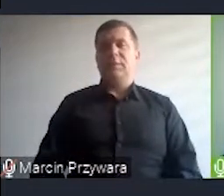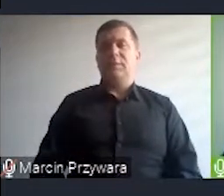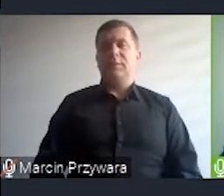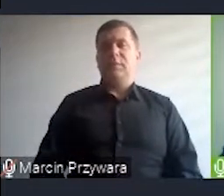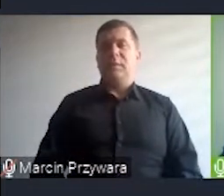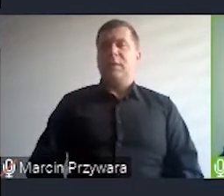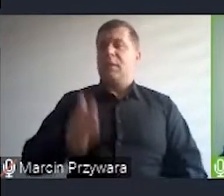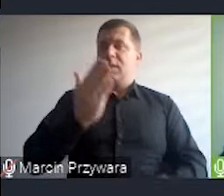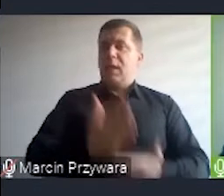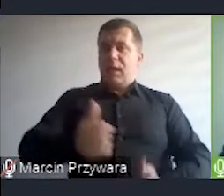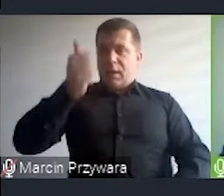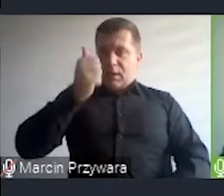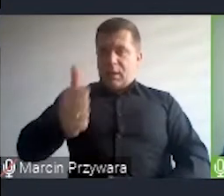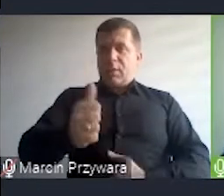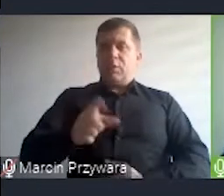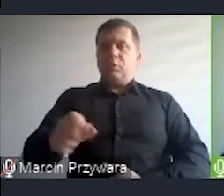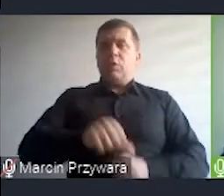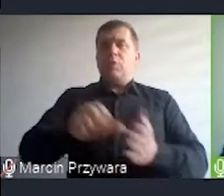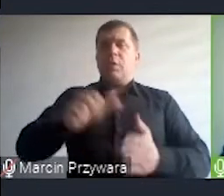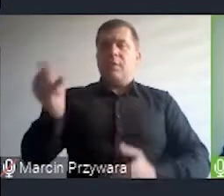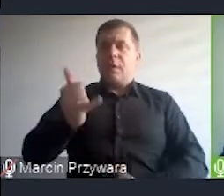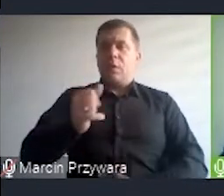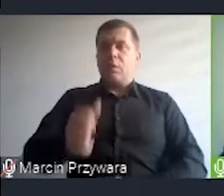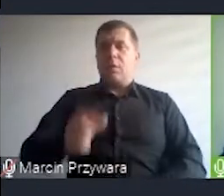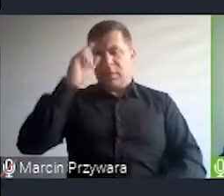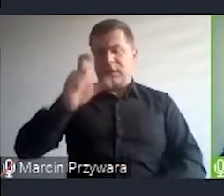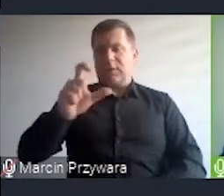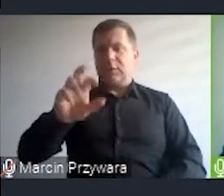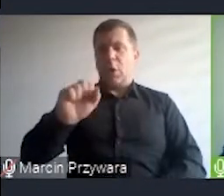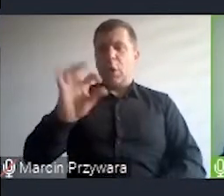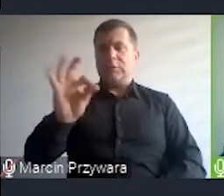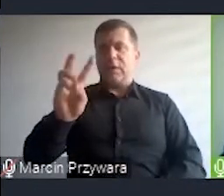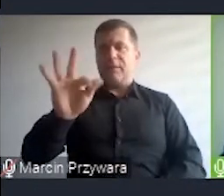Jedyne co jest objęte trwałością to cross-financing.